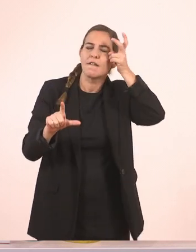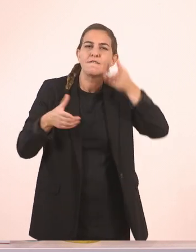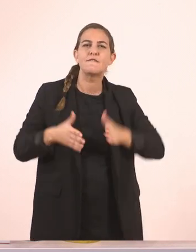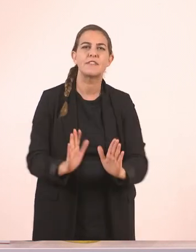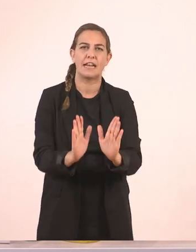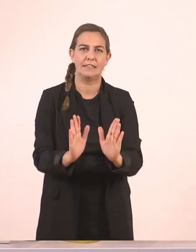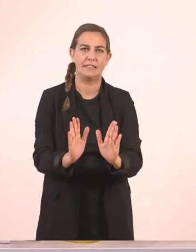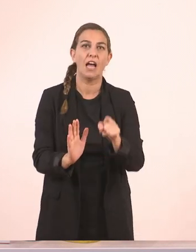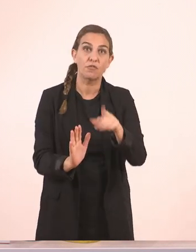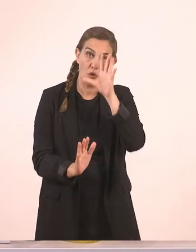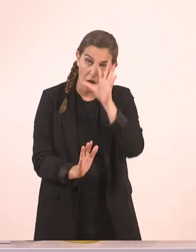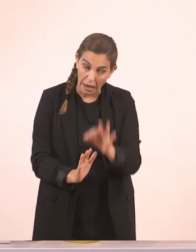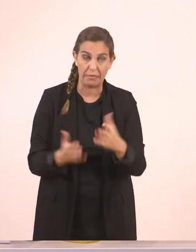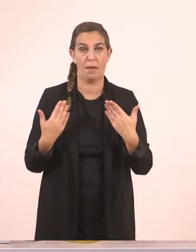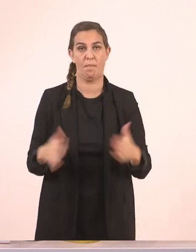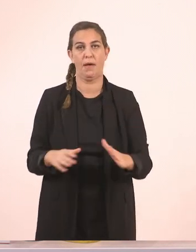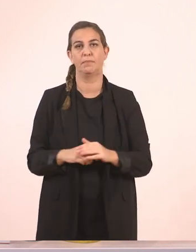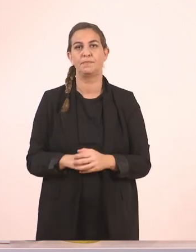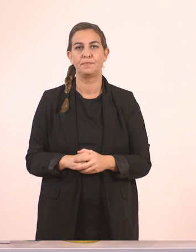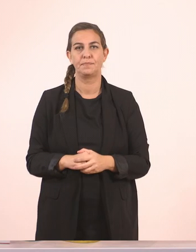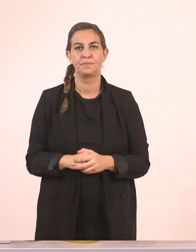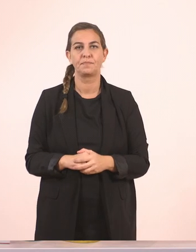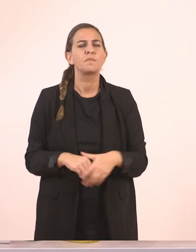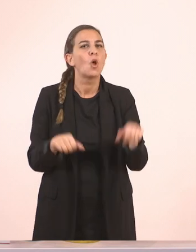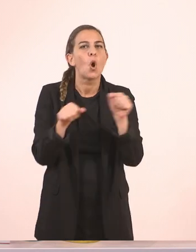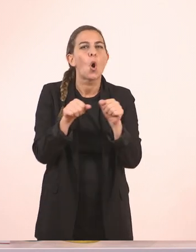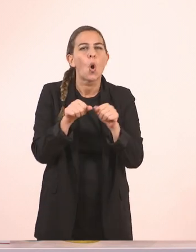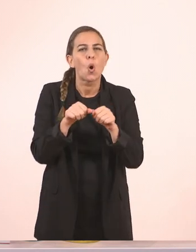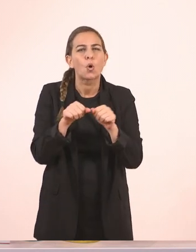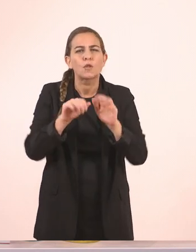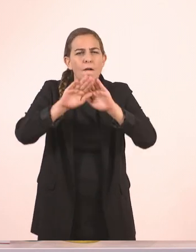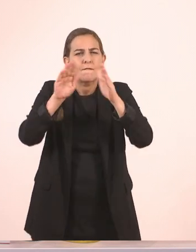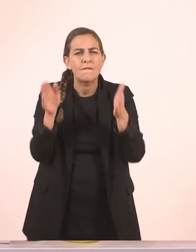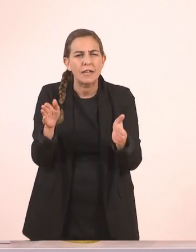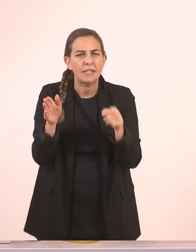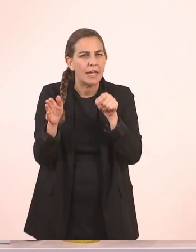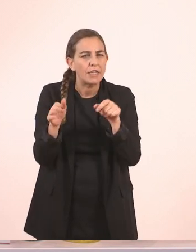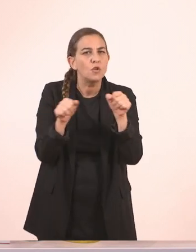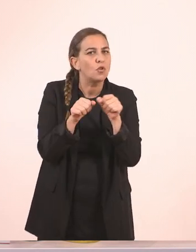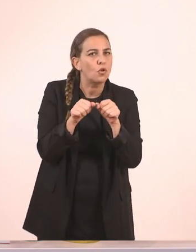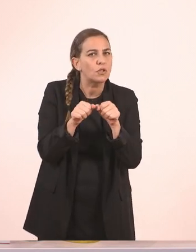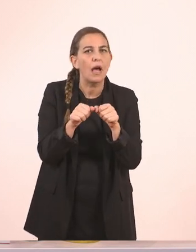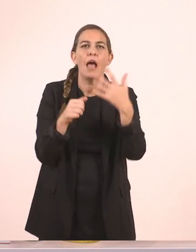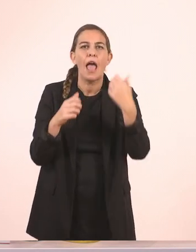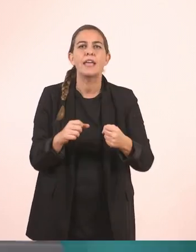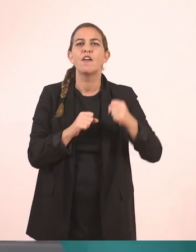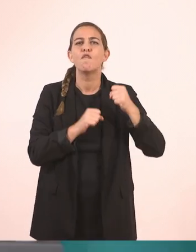Εκεί κοντά λοιπόν στη σπηλιά που γεννήθηκε ο Χριστός, ήταν κάποιοι βοσκοί που φύλαγαν τα πρόβατά τους το βράδυ,